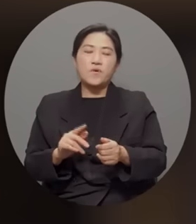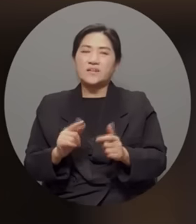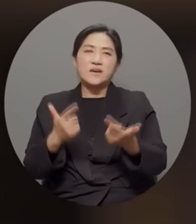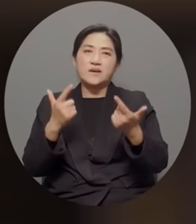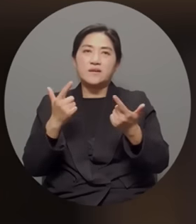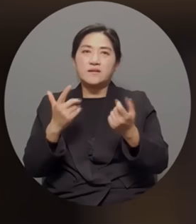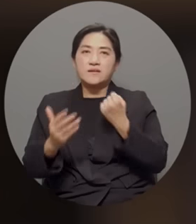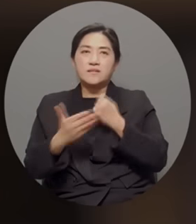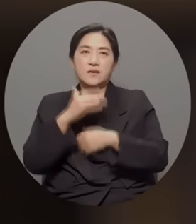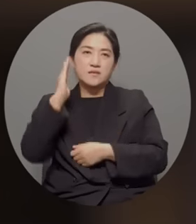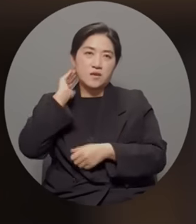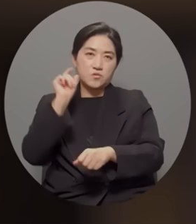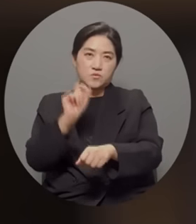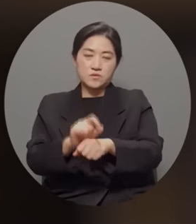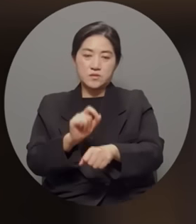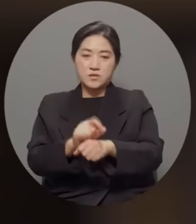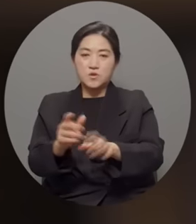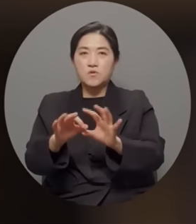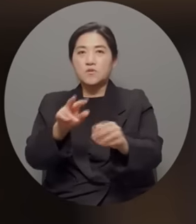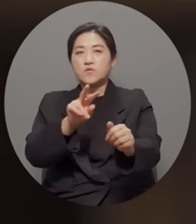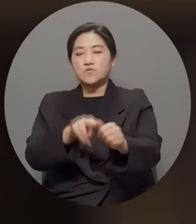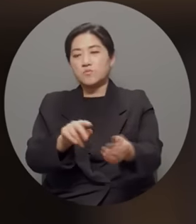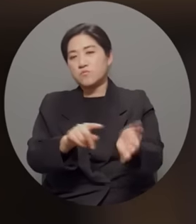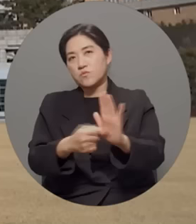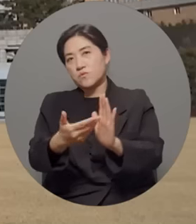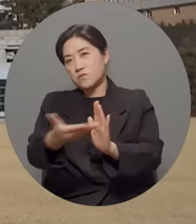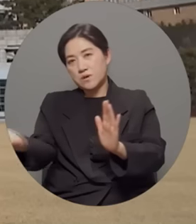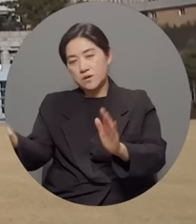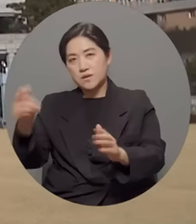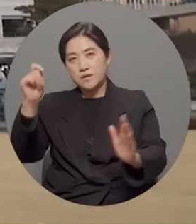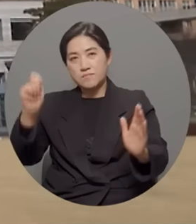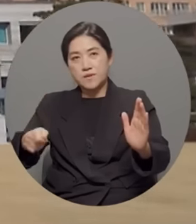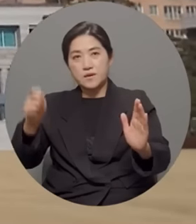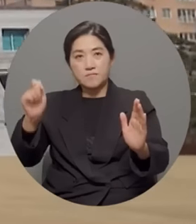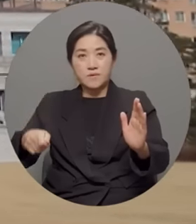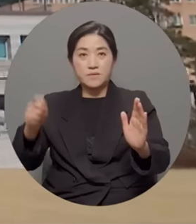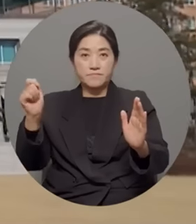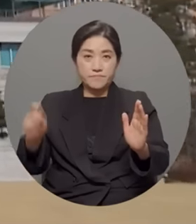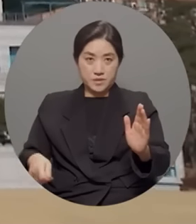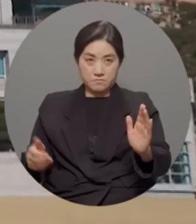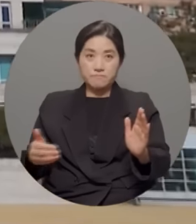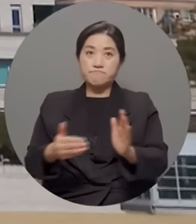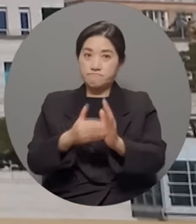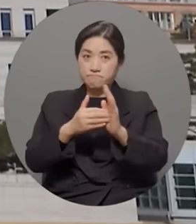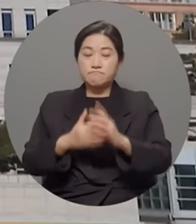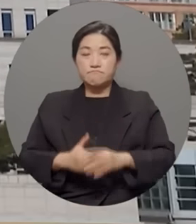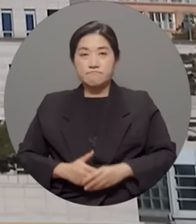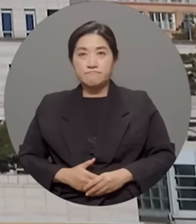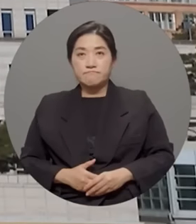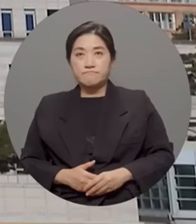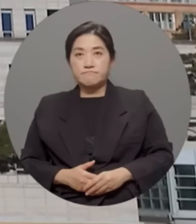초래할 정보에 해당되지 않는다며 대통령실은 관련 정보를 공개하라고 판결했습니다. MBC 뉴스 이용주입니다.